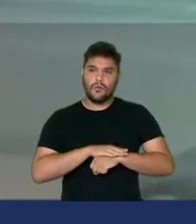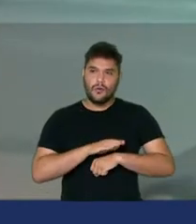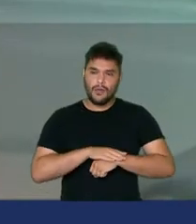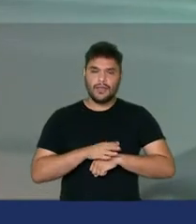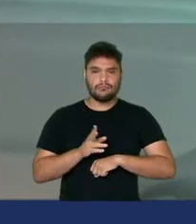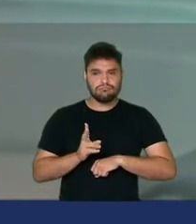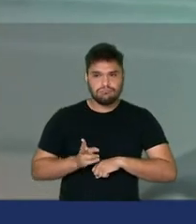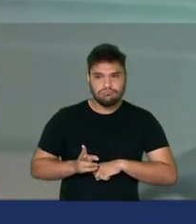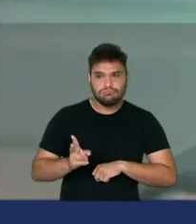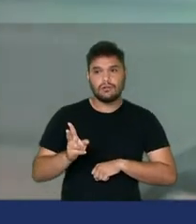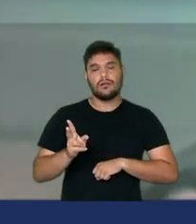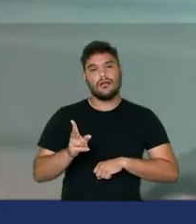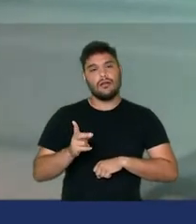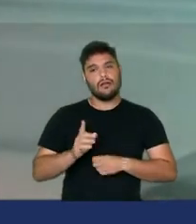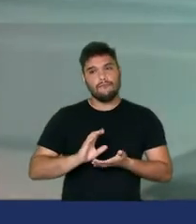GENTE TENHA UM FOMENTO MAIS PERMANENTE NO SISTEMA DE